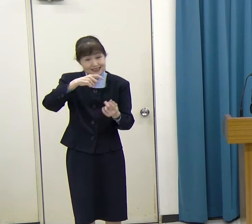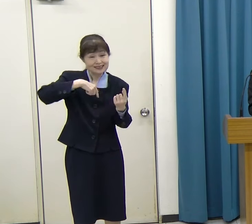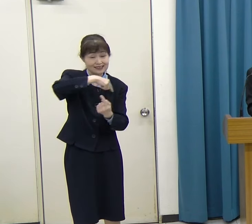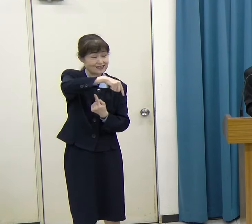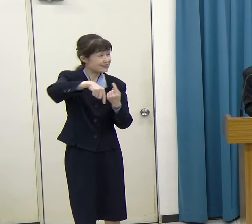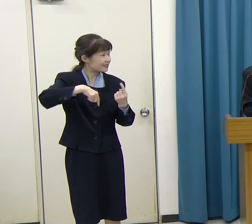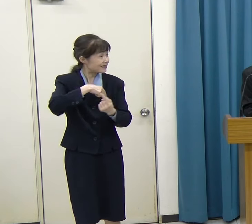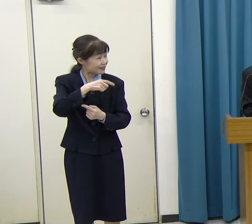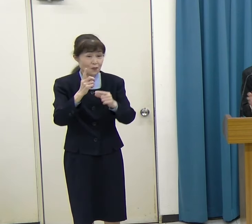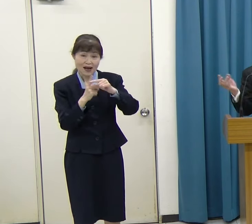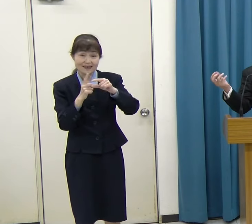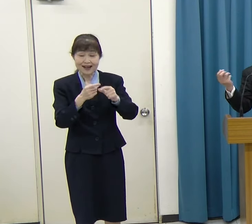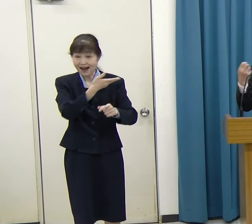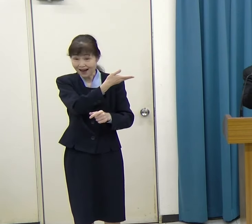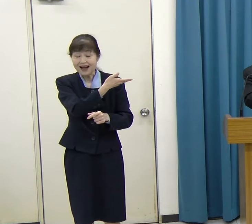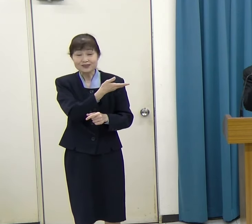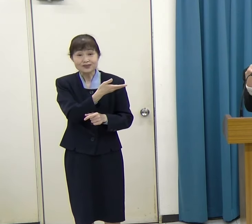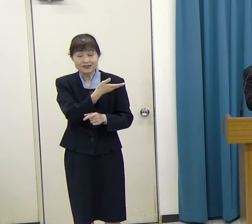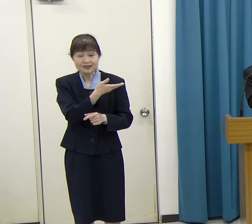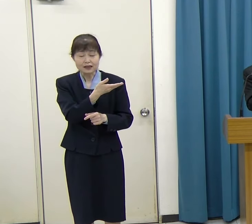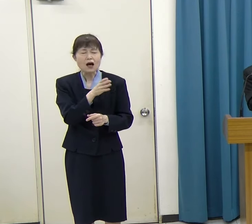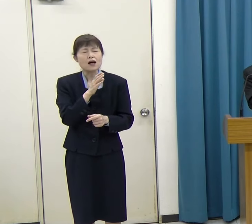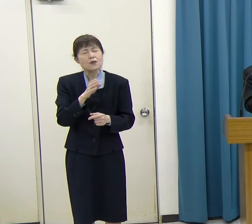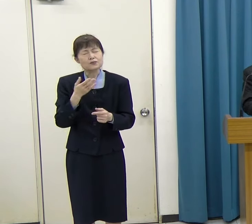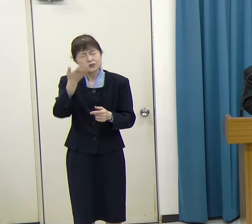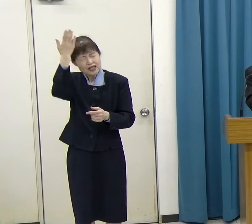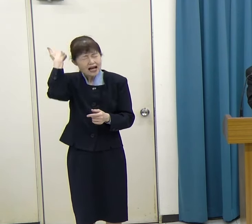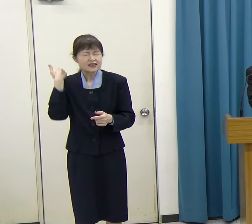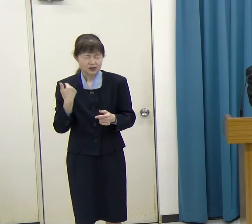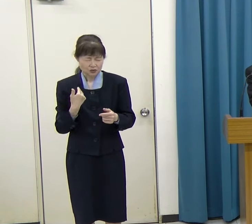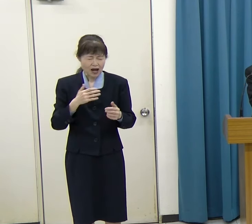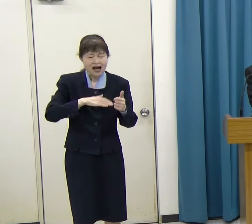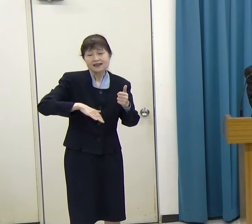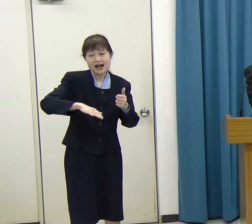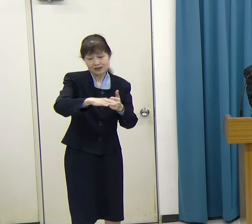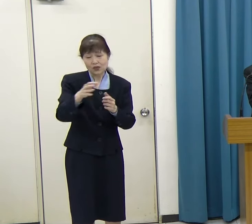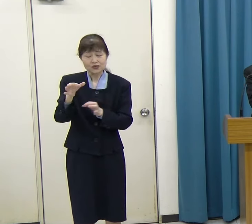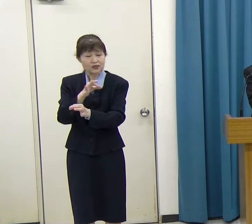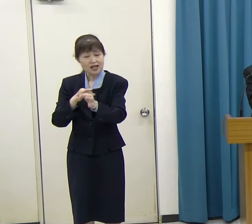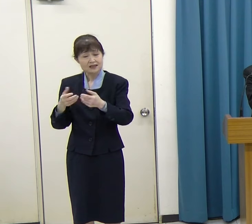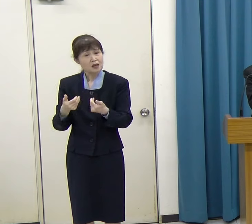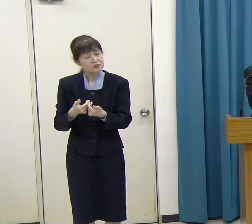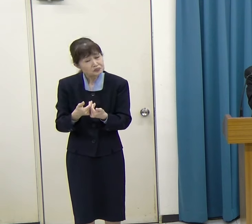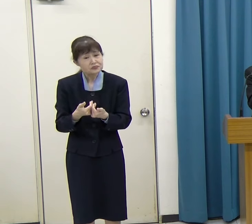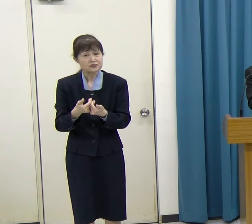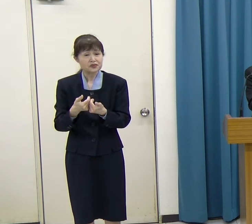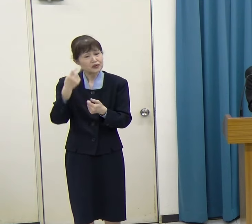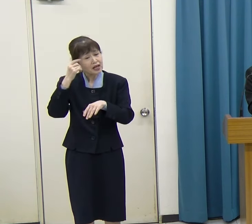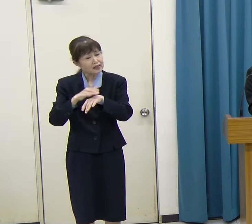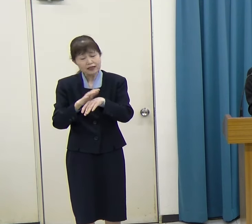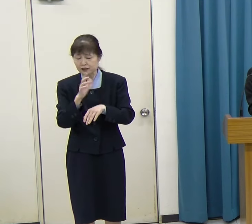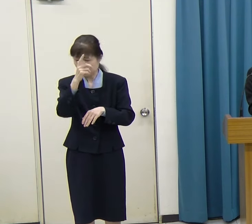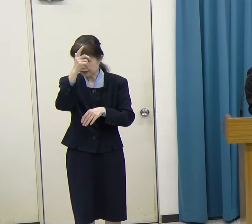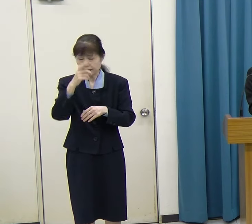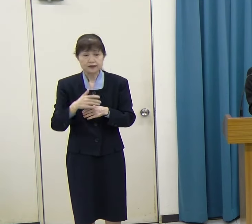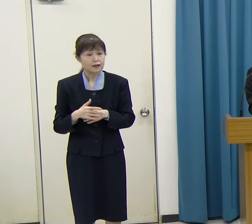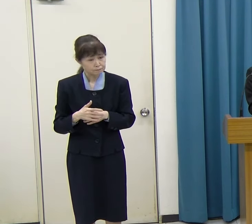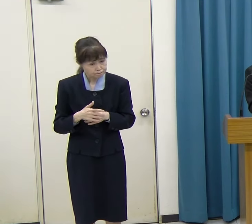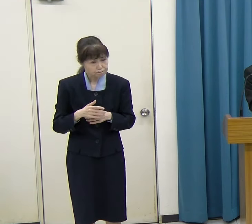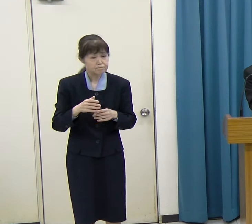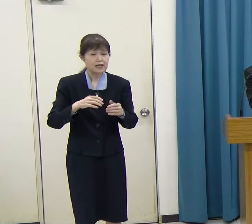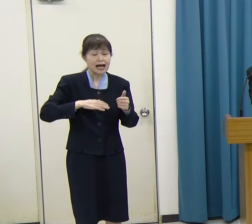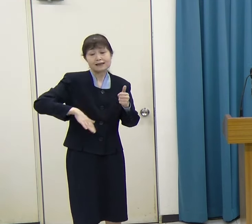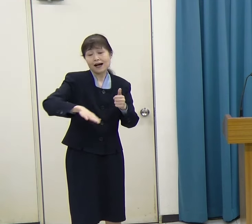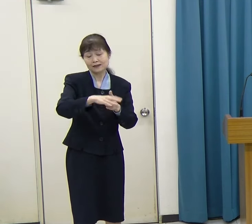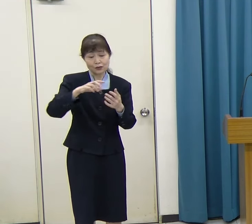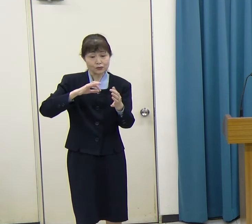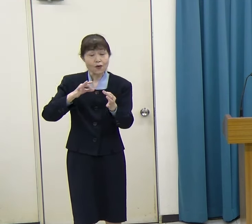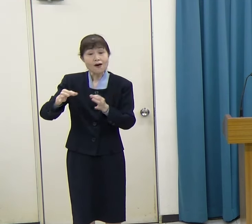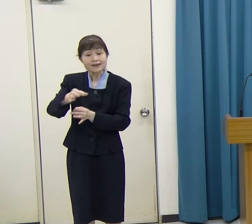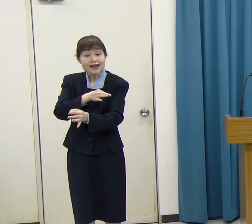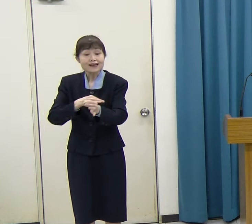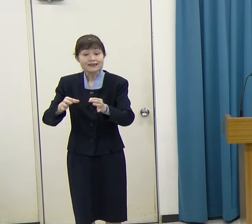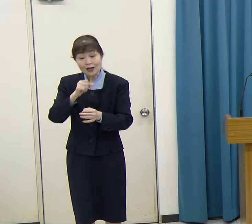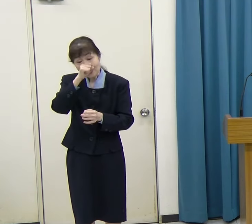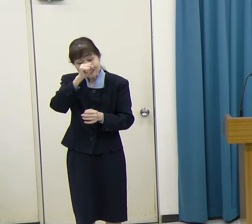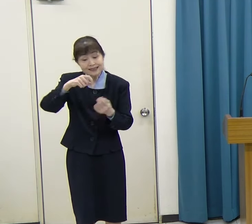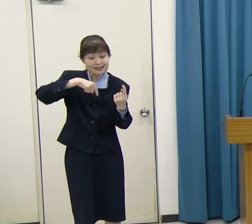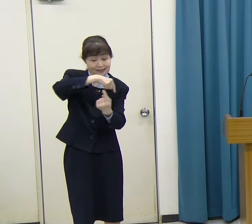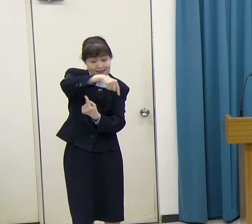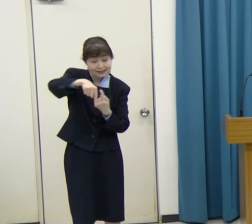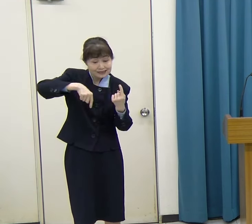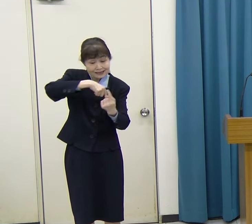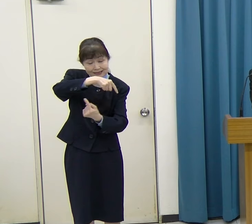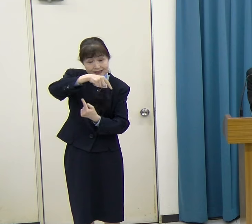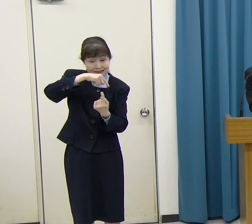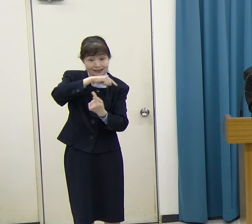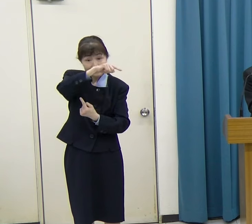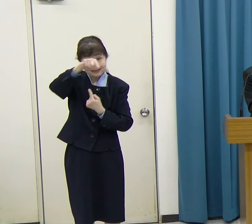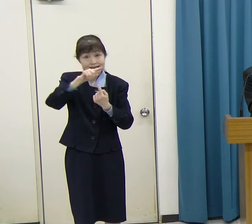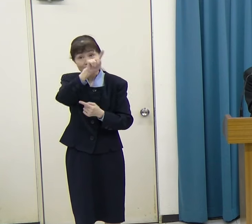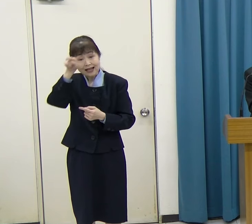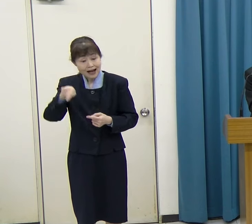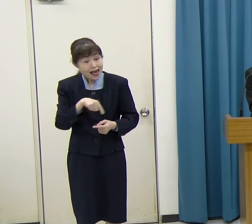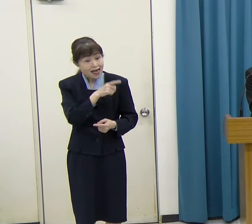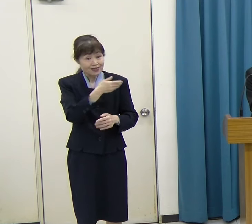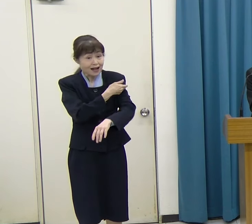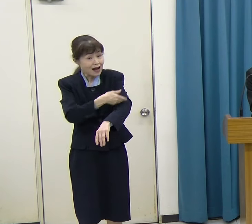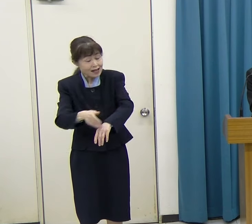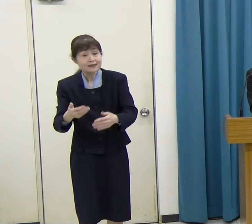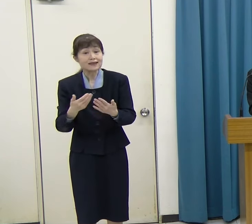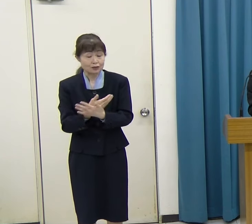従来、環境と経済は相対するものという捉え方もされましが、そういうことではない。環境と経済の好循環を生み出すことを目指すものです。